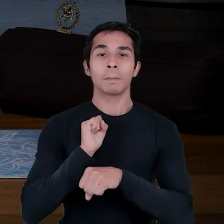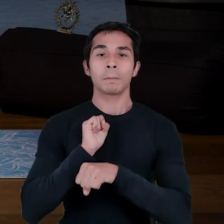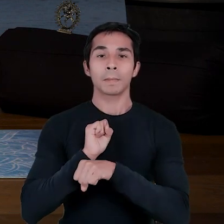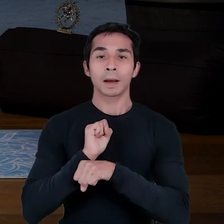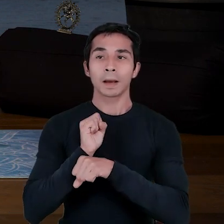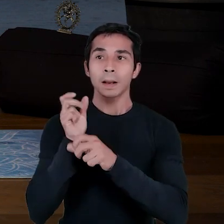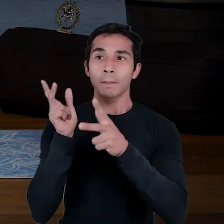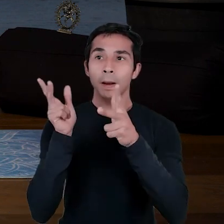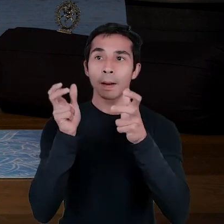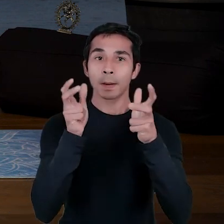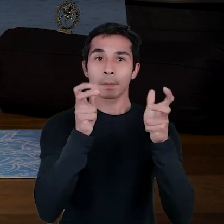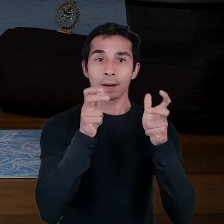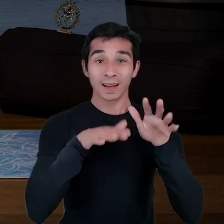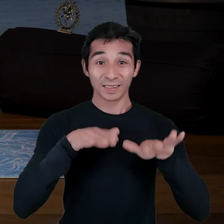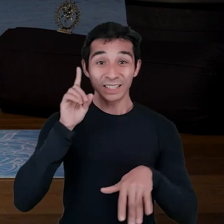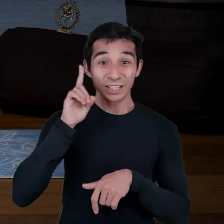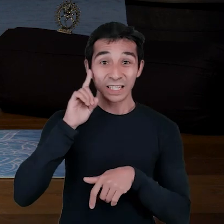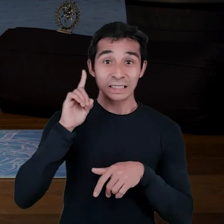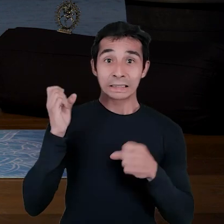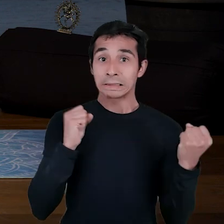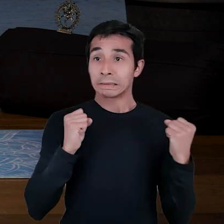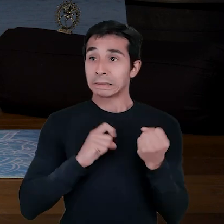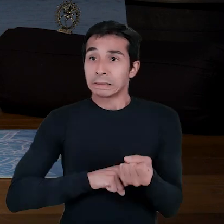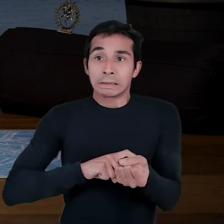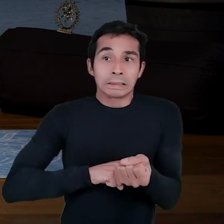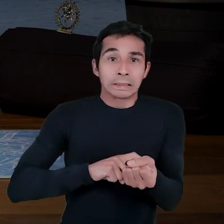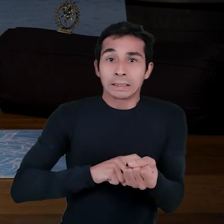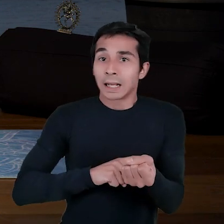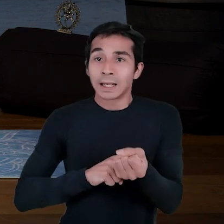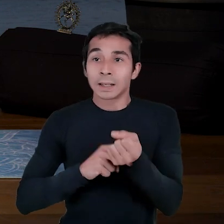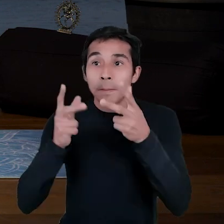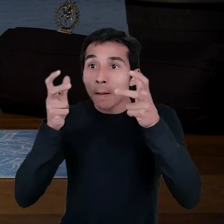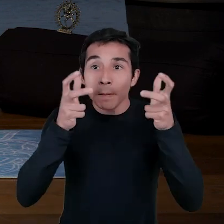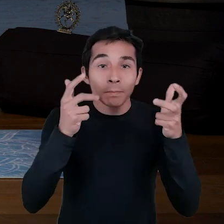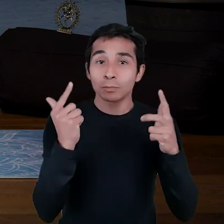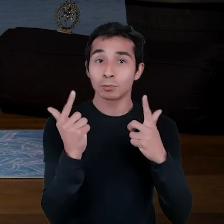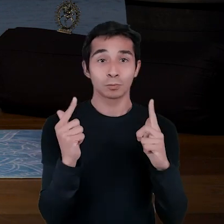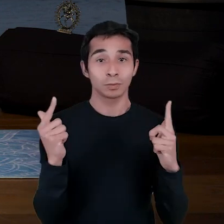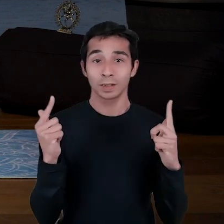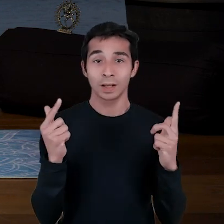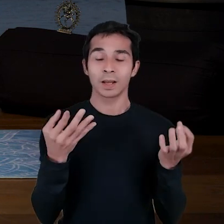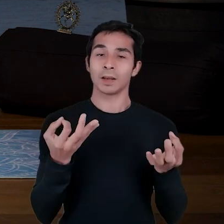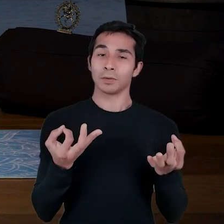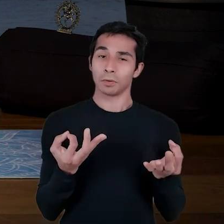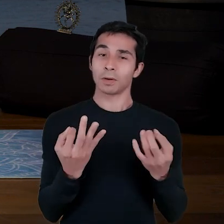Pra recuperar a energia que desprendemos no modo de vida estressante do cotidiano.